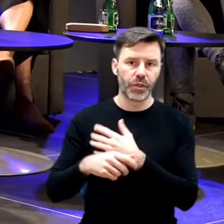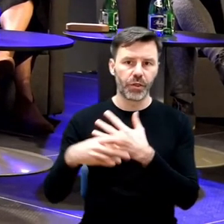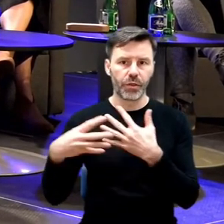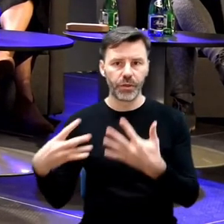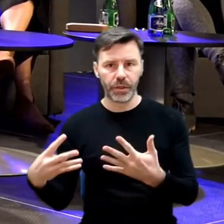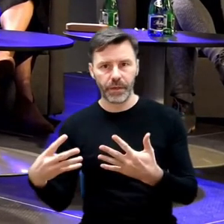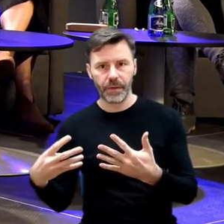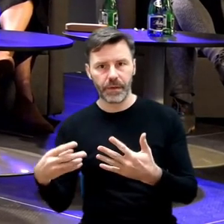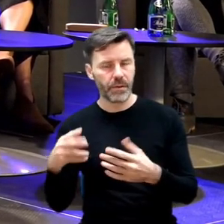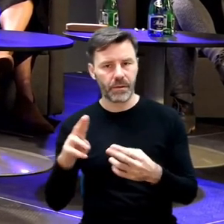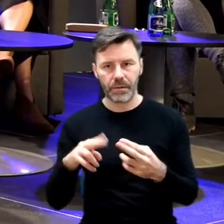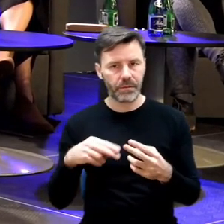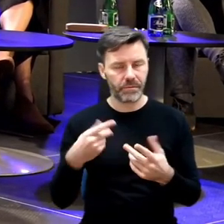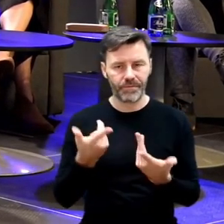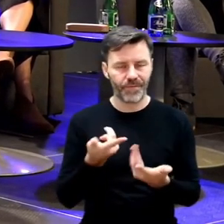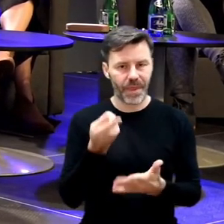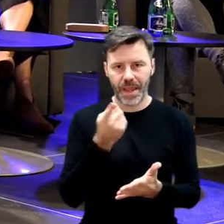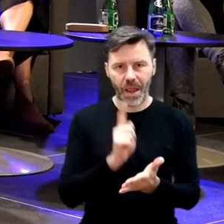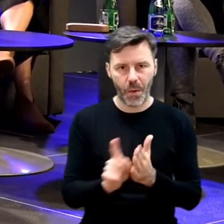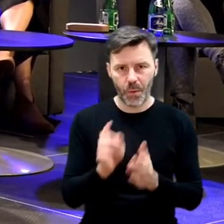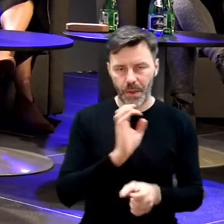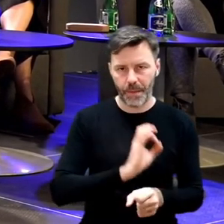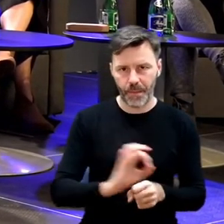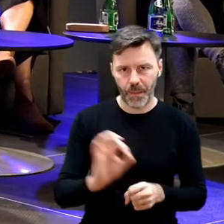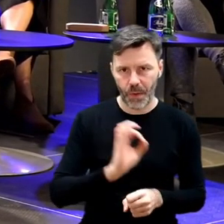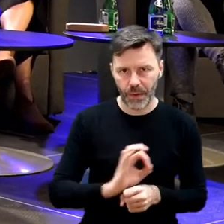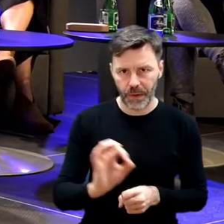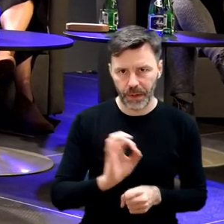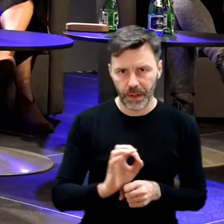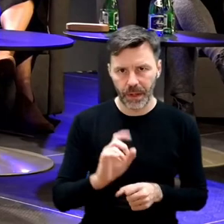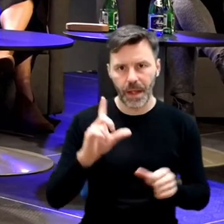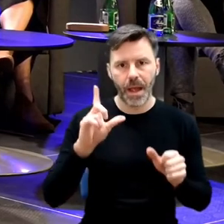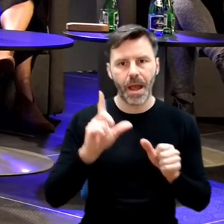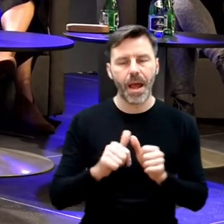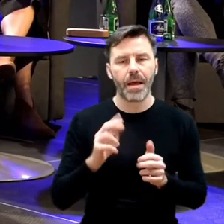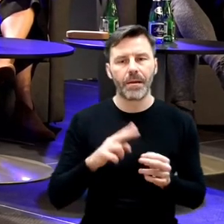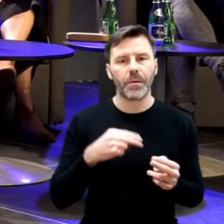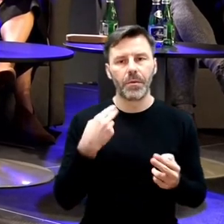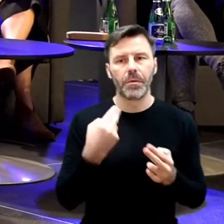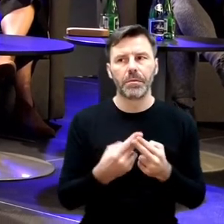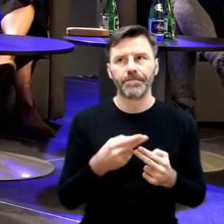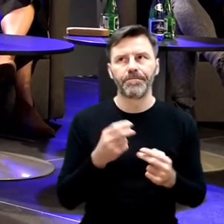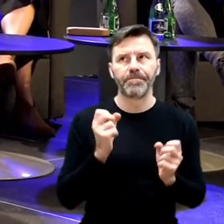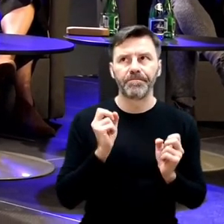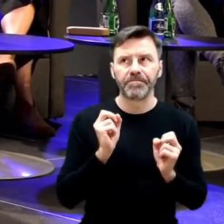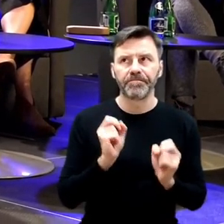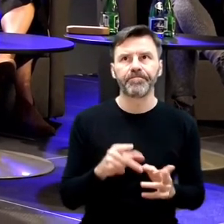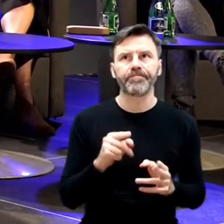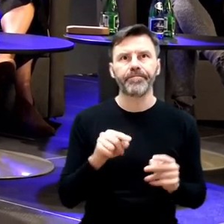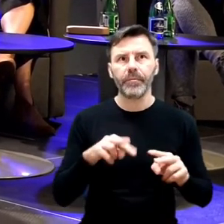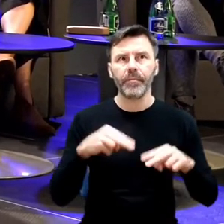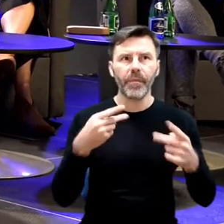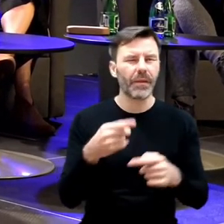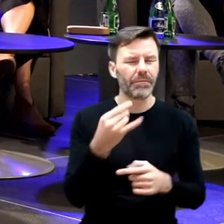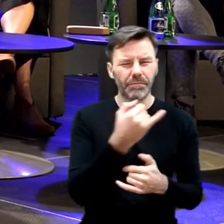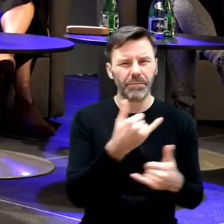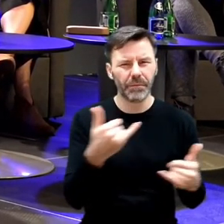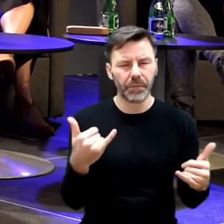Ale wracając do tych elementów, tak, ta społeczność się wyraża także w innych elementach, w tym, że realizujemy jako fundusz